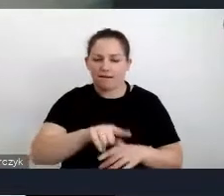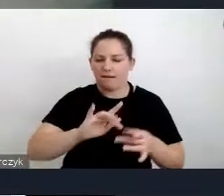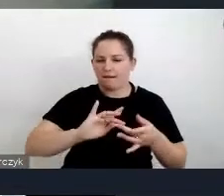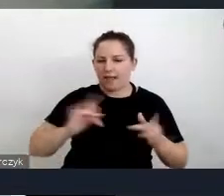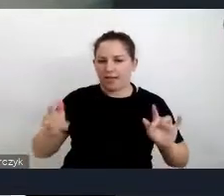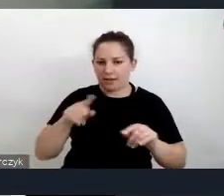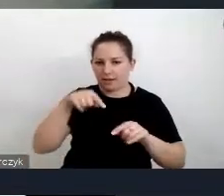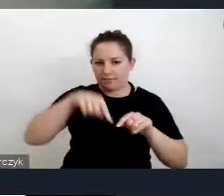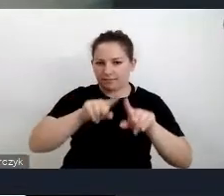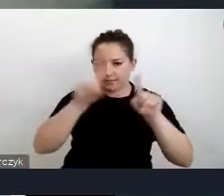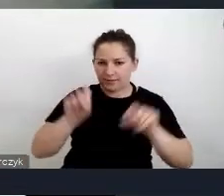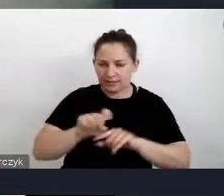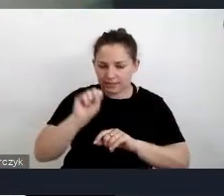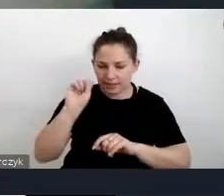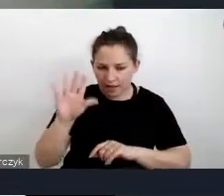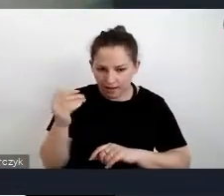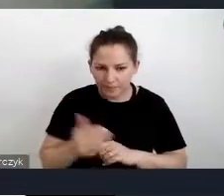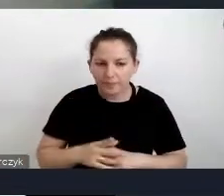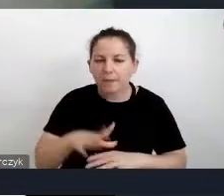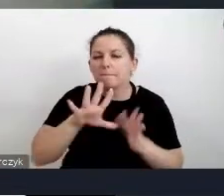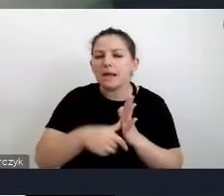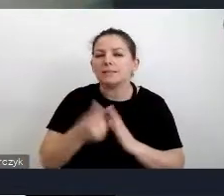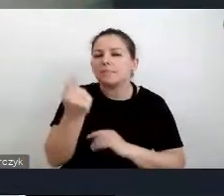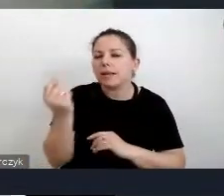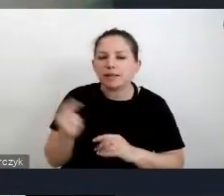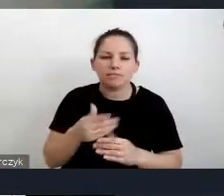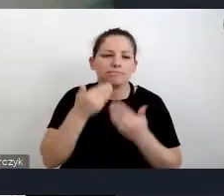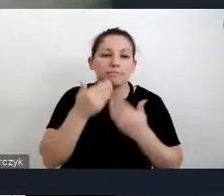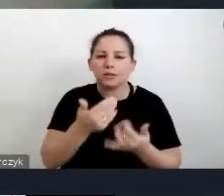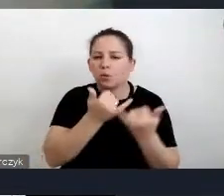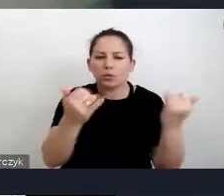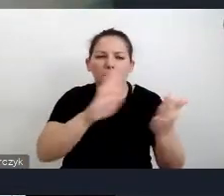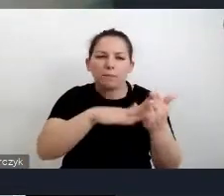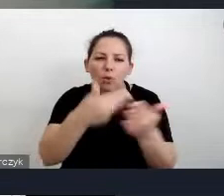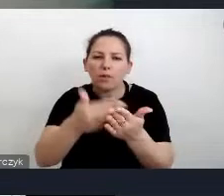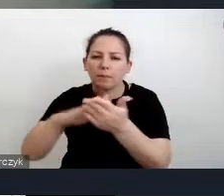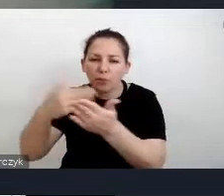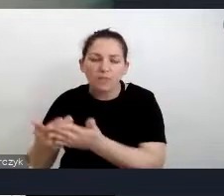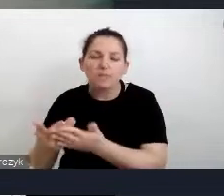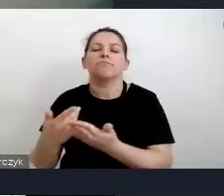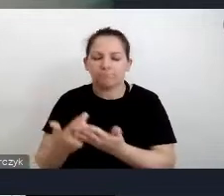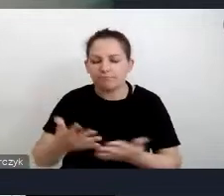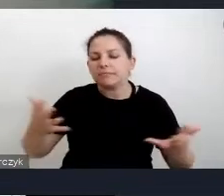Z miast partnerskich płynie wiele ciekawych przykładów. Zachęcam więc do zaglądania na nasze kanały,